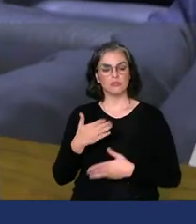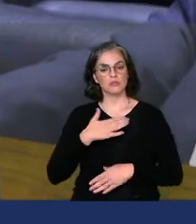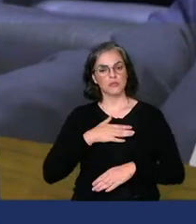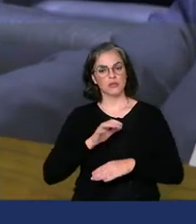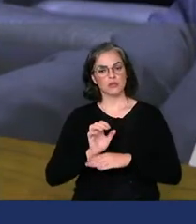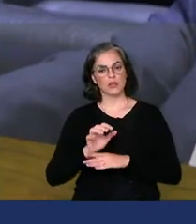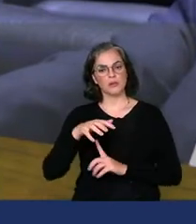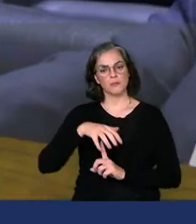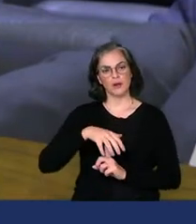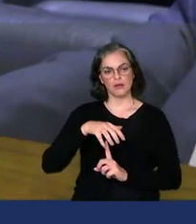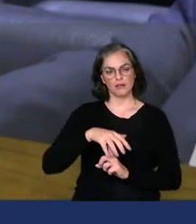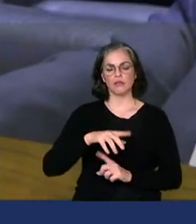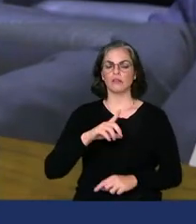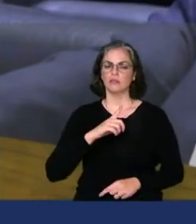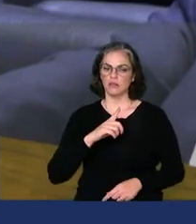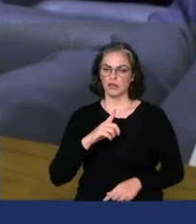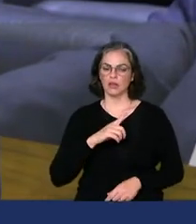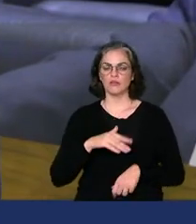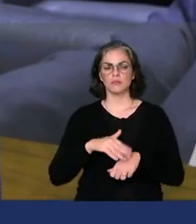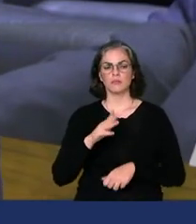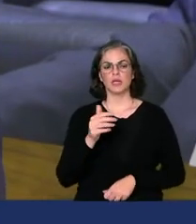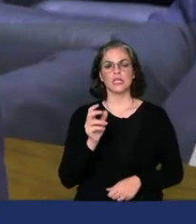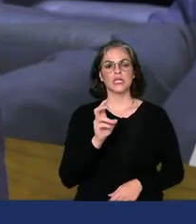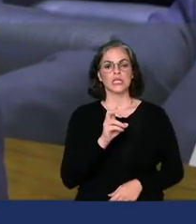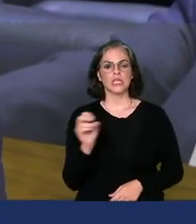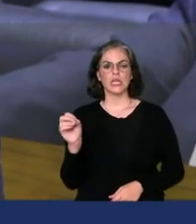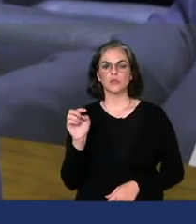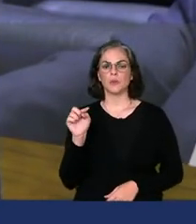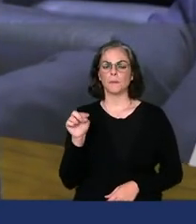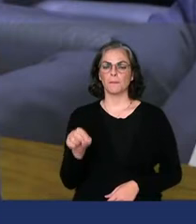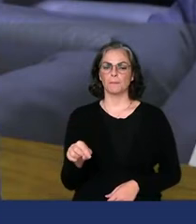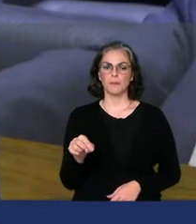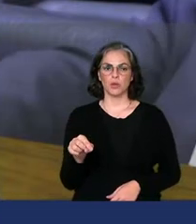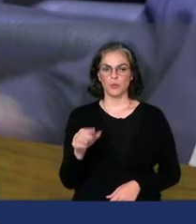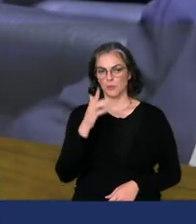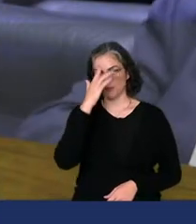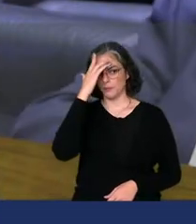PARLAMENTARES UCRANIANOS AQUI, NO MEU ESTADO DO PARANÁ SÃO MAIS DE 500 MIL DESCENDENTES